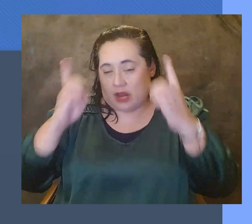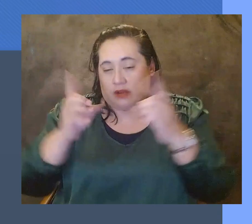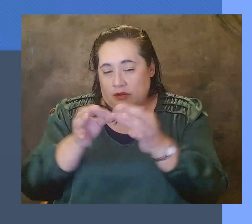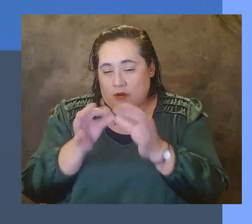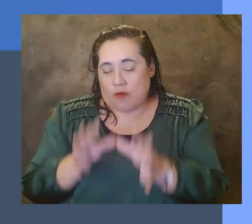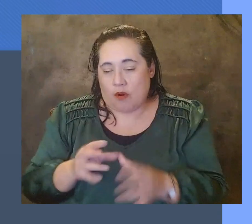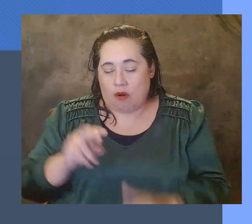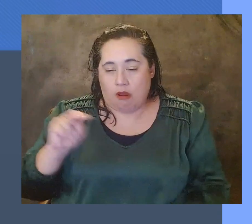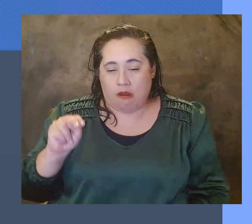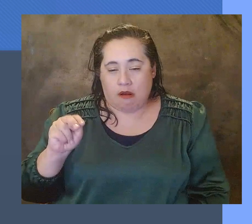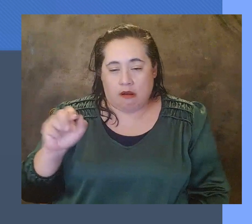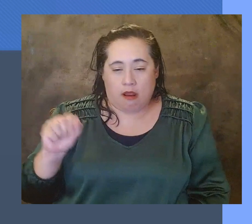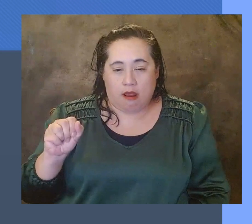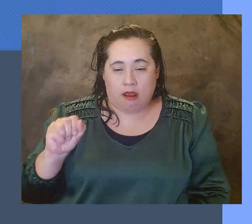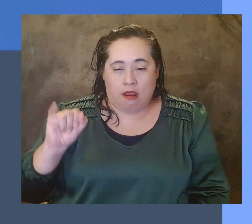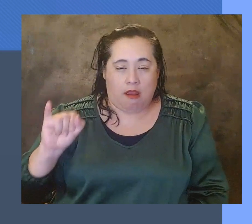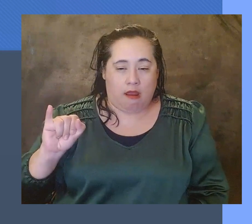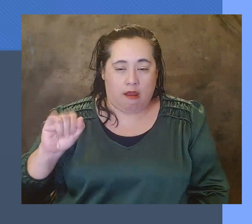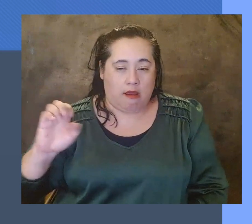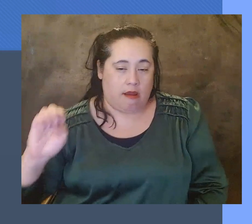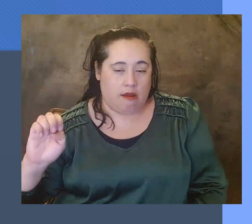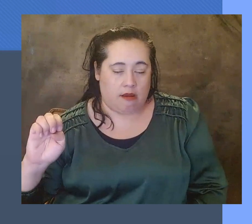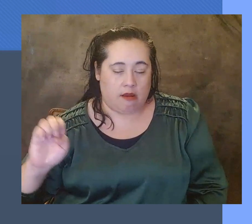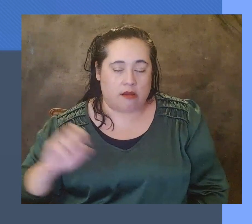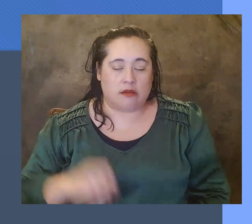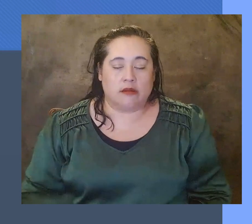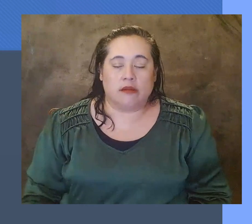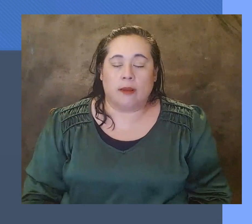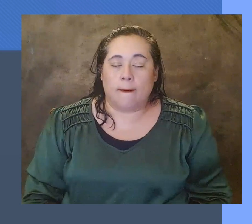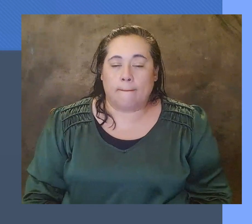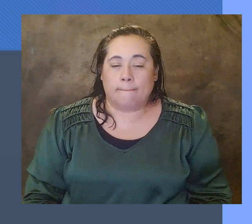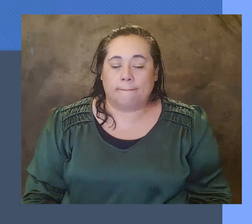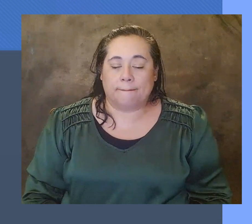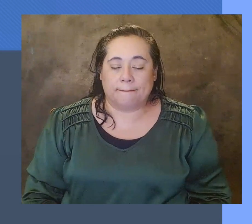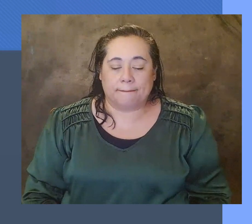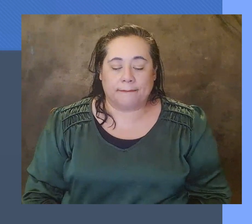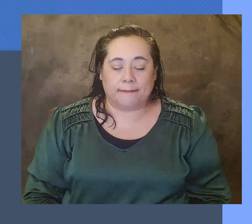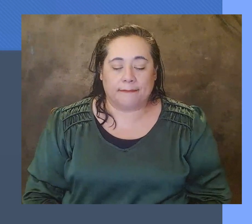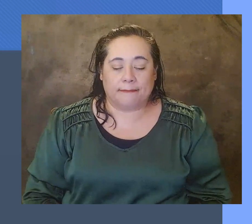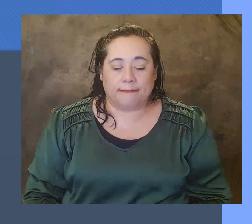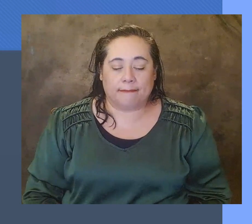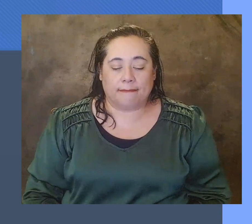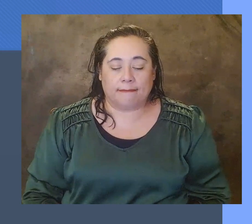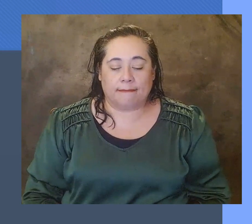NAIE, The National Association of ... Interpreters in Education,